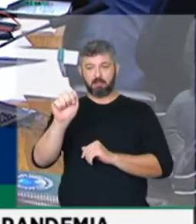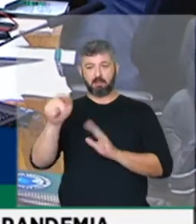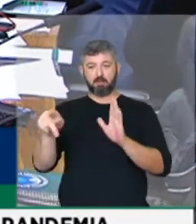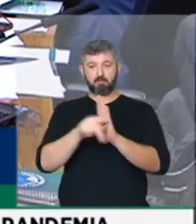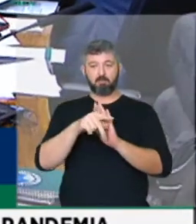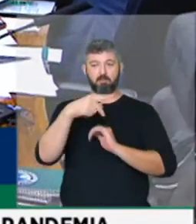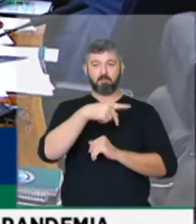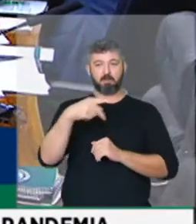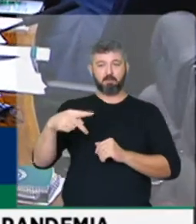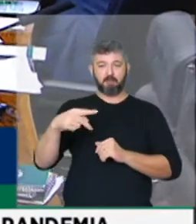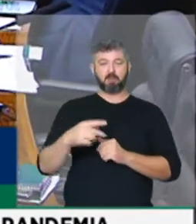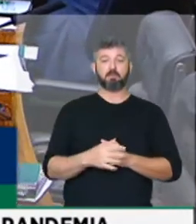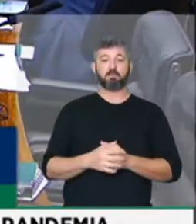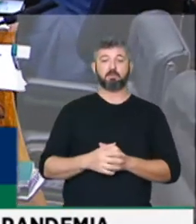PROGRESSISTAS DE ALAGOAS. O DEPUTADO FELIPE CARRERAS É O